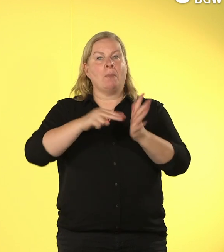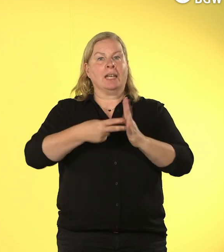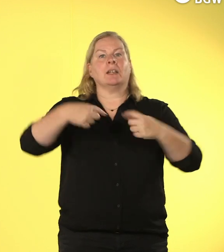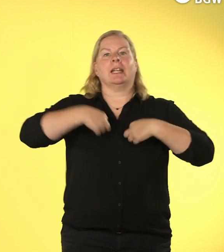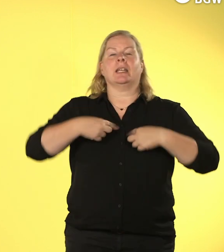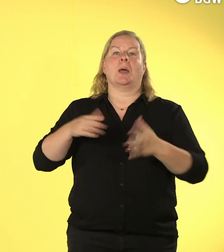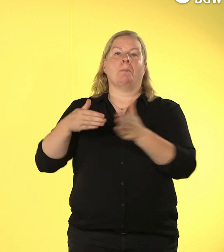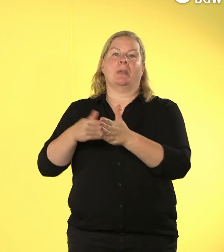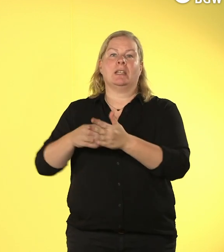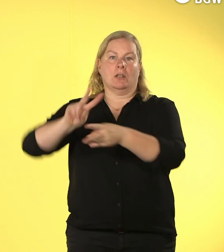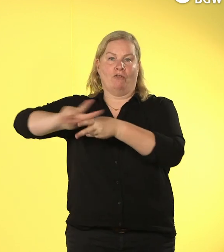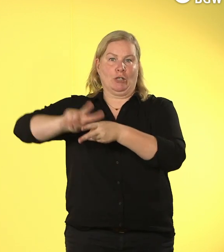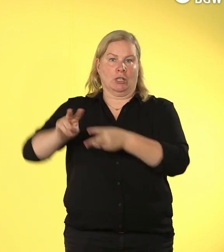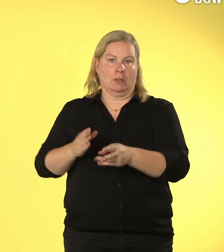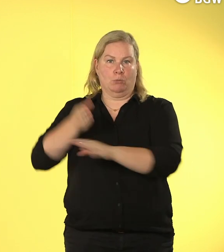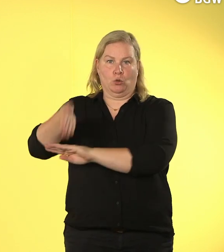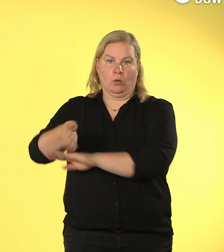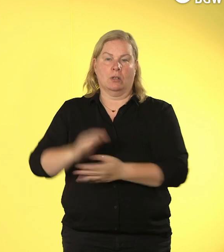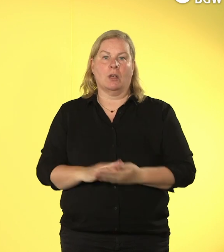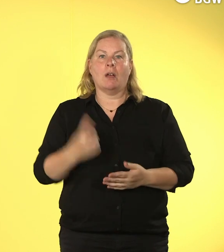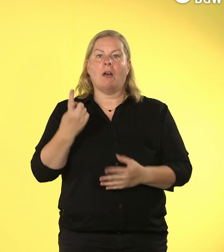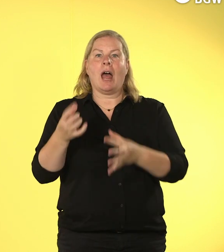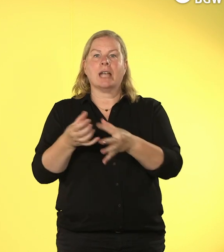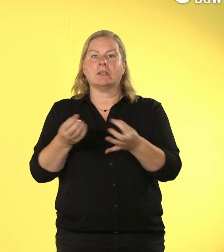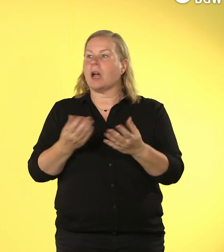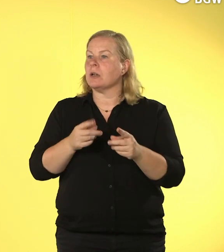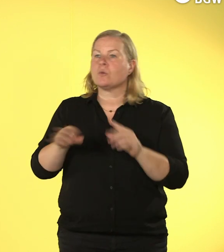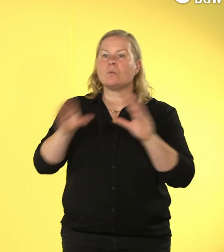hab mir das einen Tag angeschaut, wie die Abläufe sind.